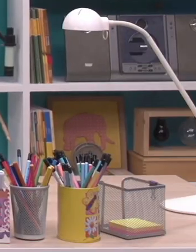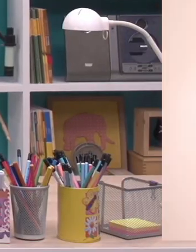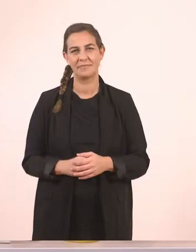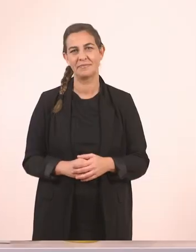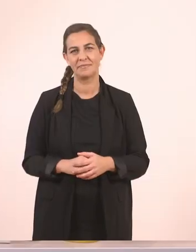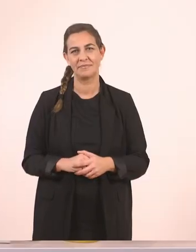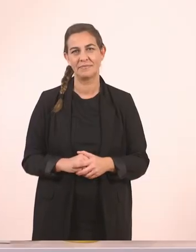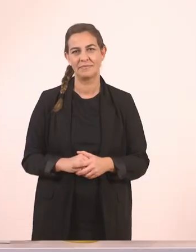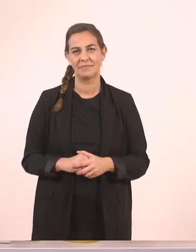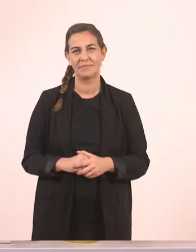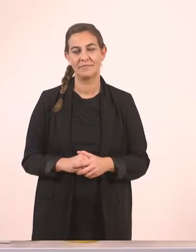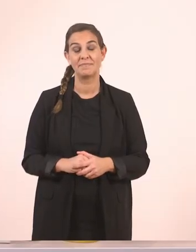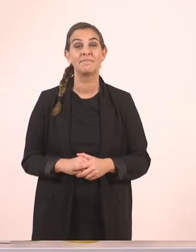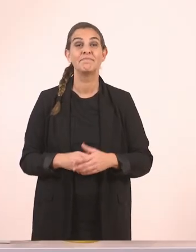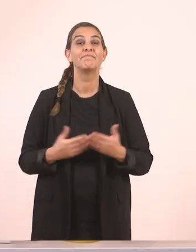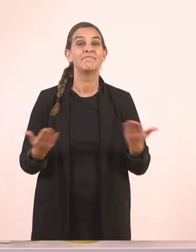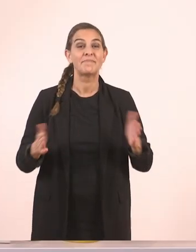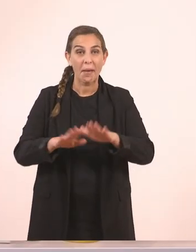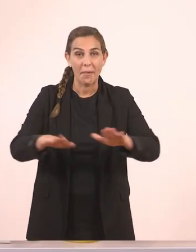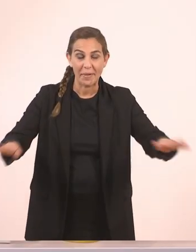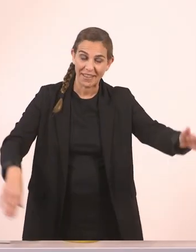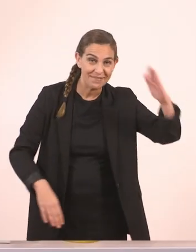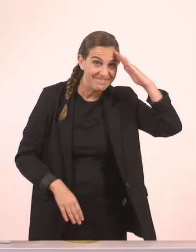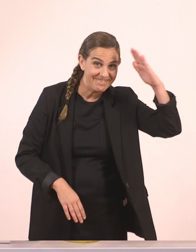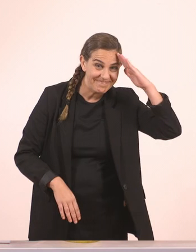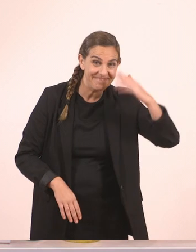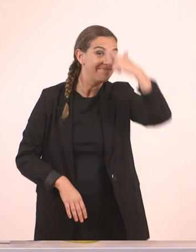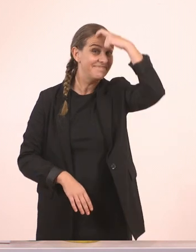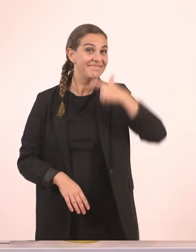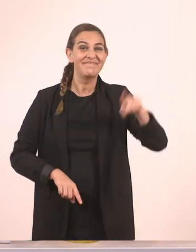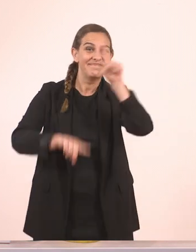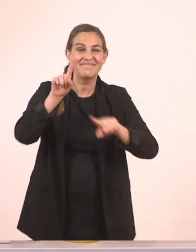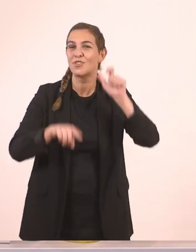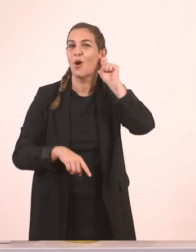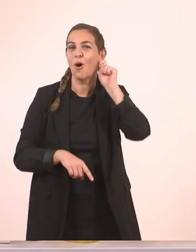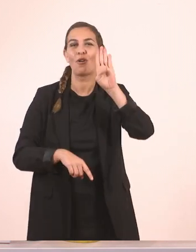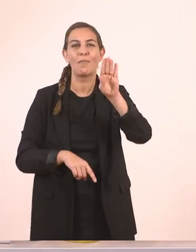Παιδιά μου, γεια σας! Λέγομαι Βιτζηλαίου Ελίζα και είμαι δασκάλα σε Δημοτικό σχολείο.